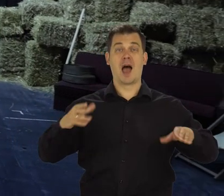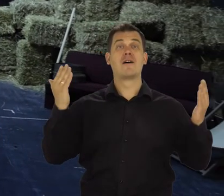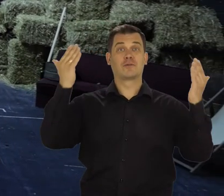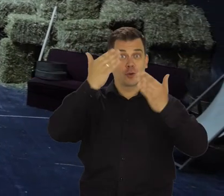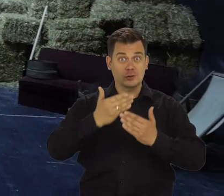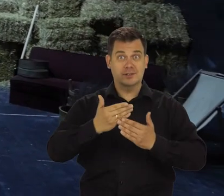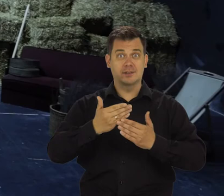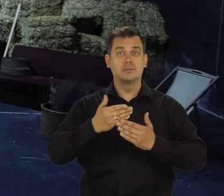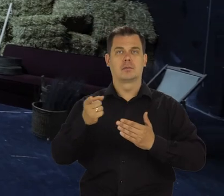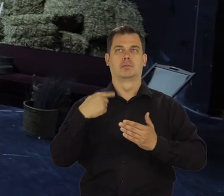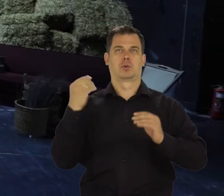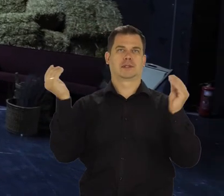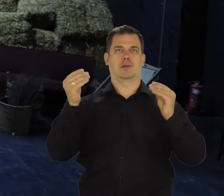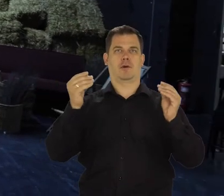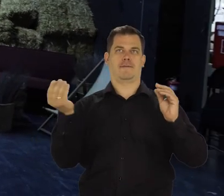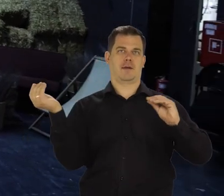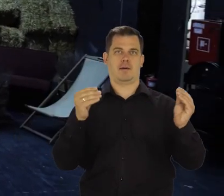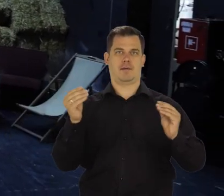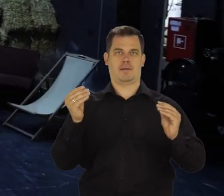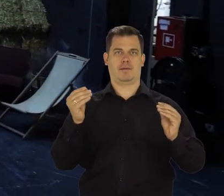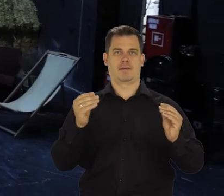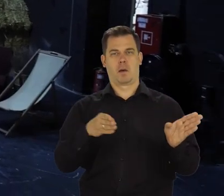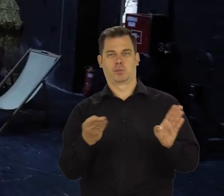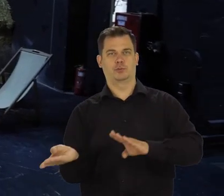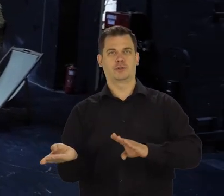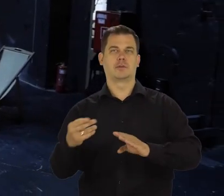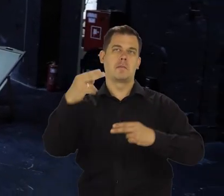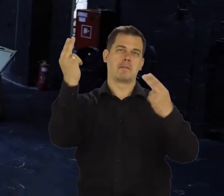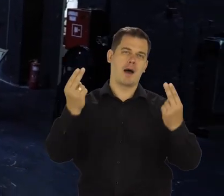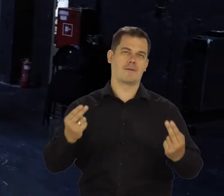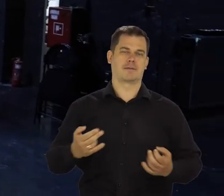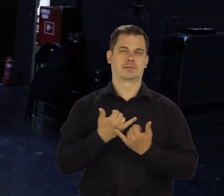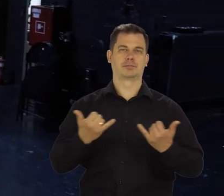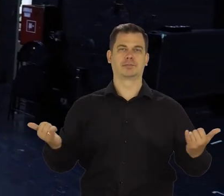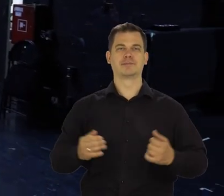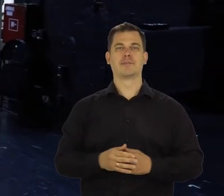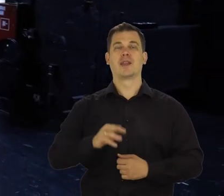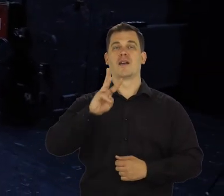a nocą, w tym czasie, tworzono scenografię czy malowano różne elementy.